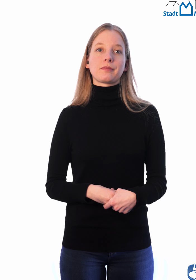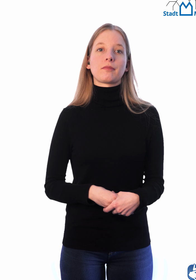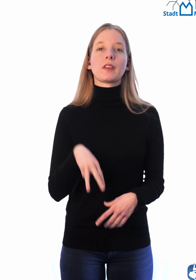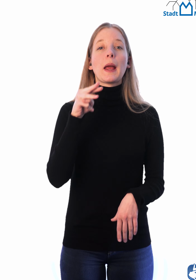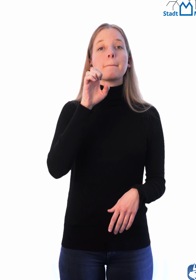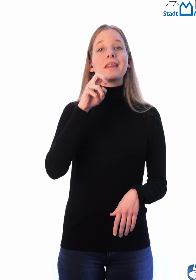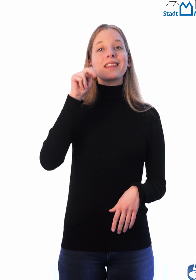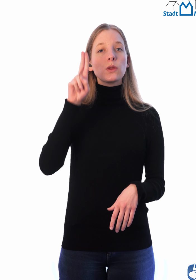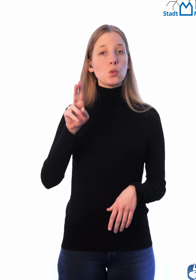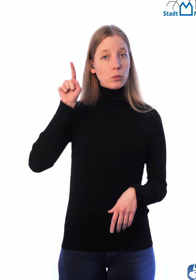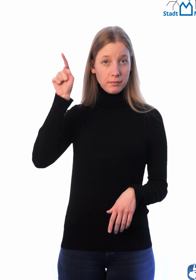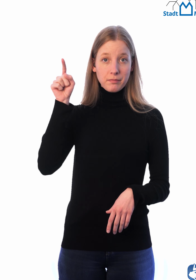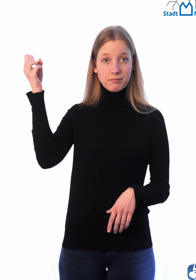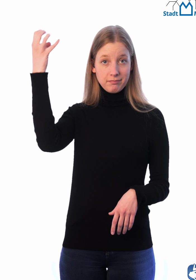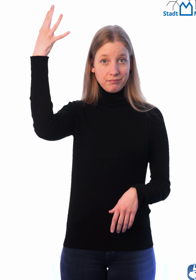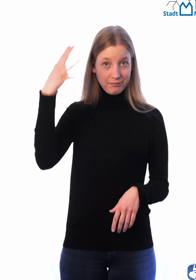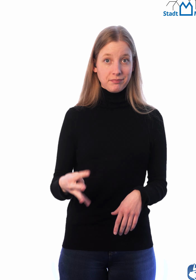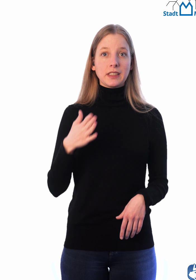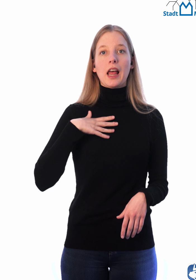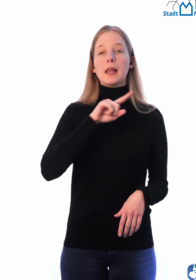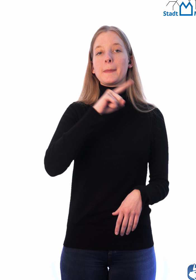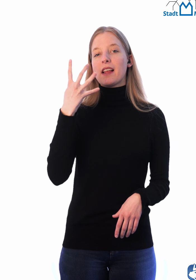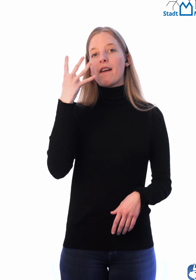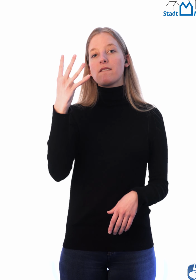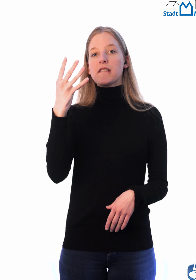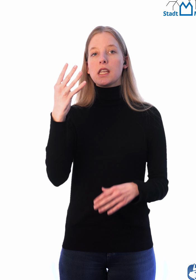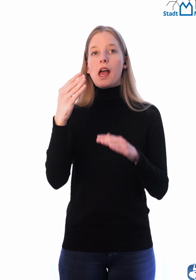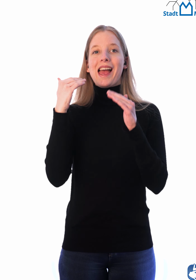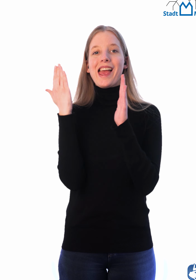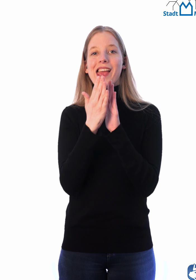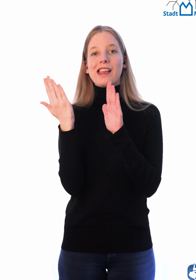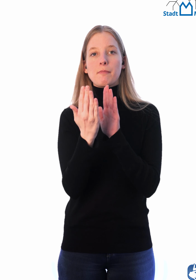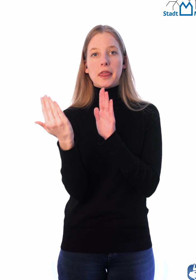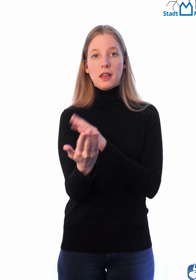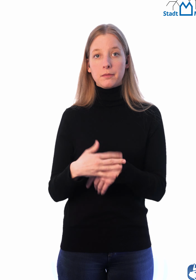Das Menü hat bis zu vier Ebenen.